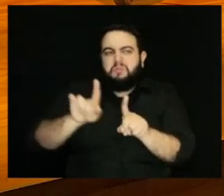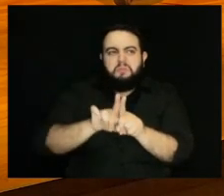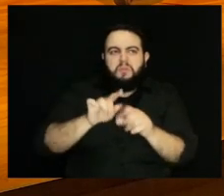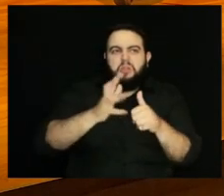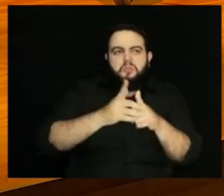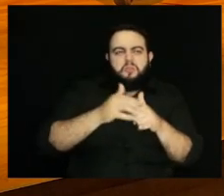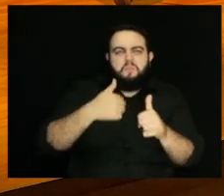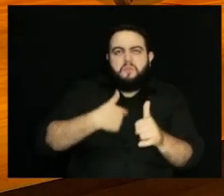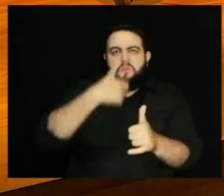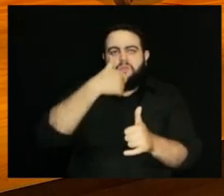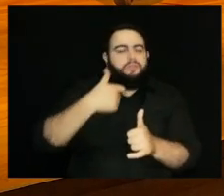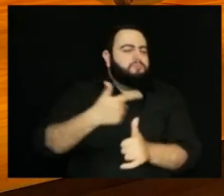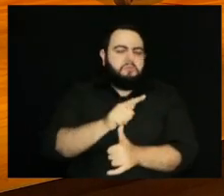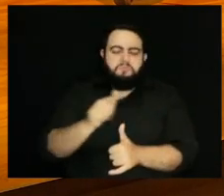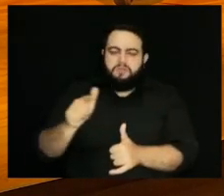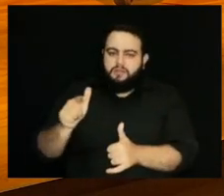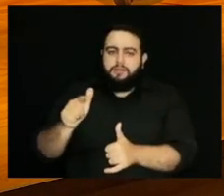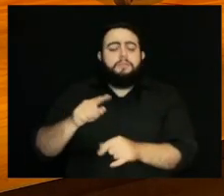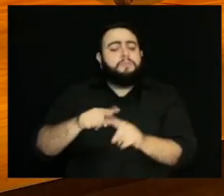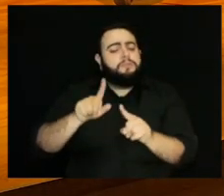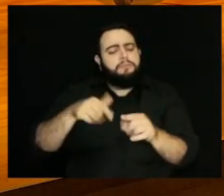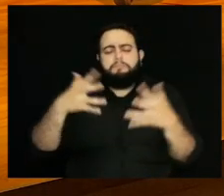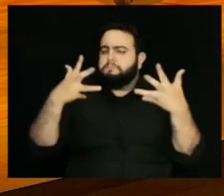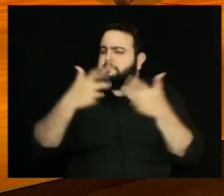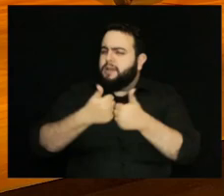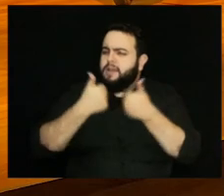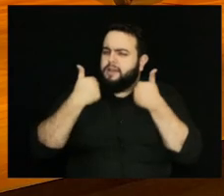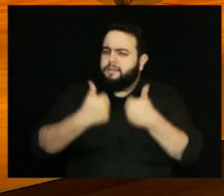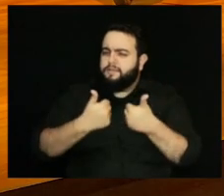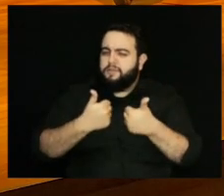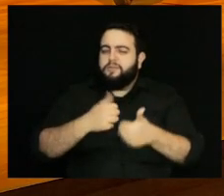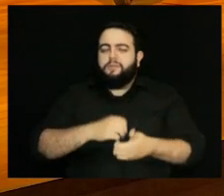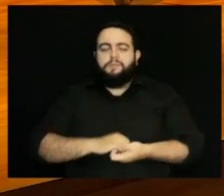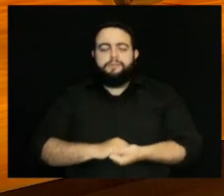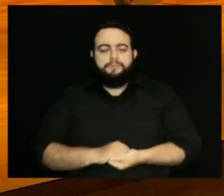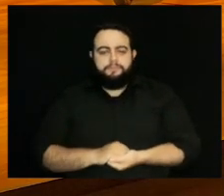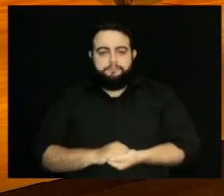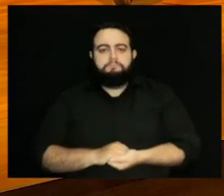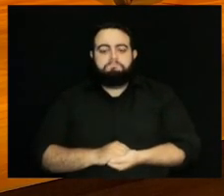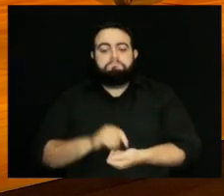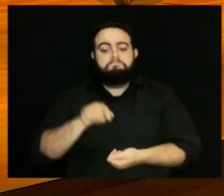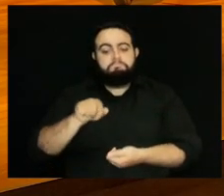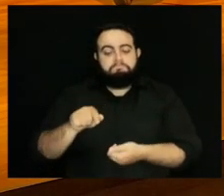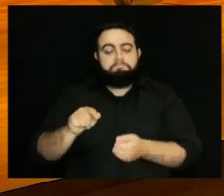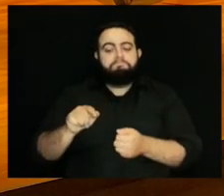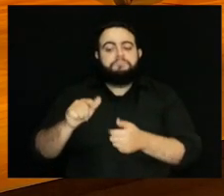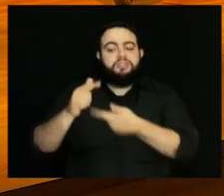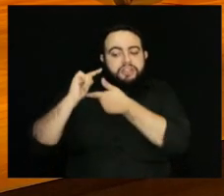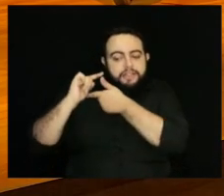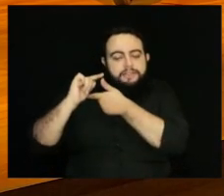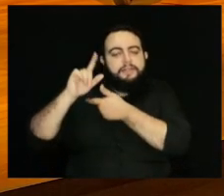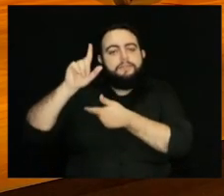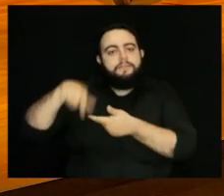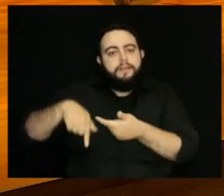mim. Mas é um disco espetacular e bom dessa geração, que é a geração que na virada dos anos 70 pros